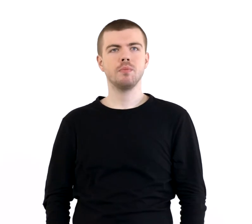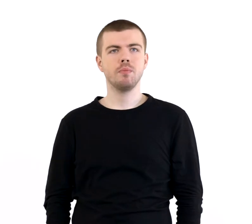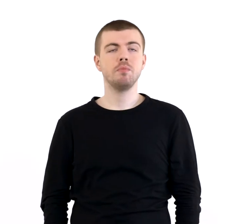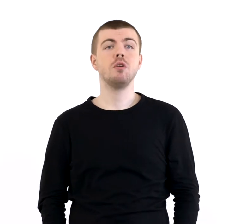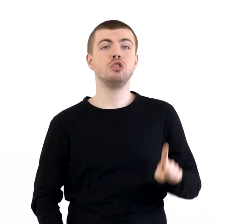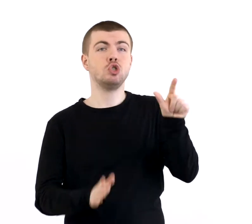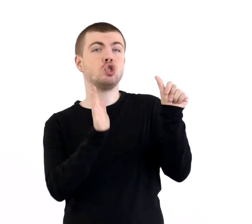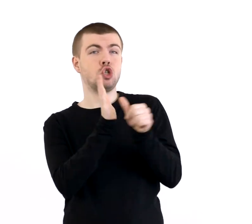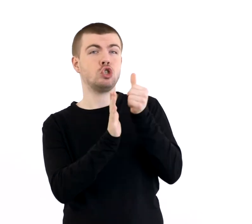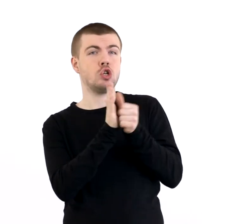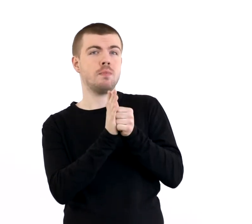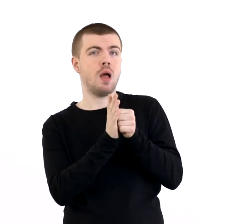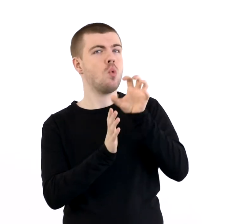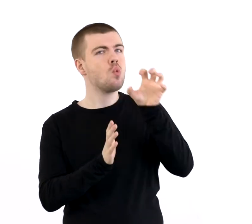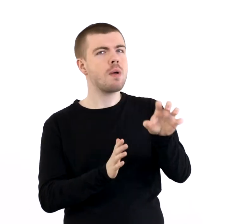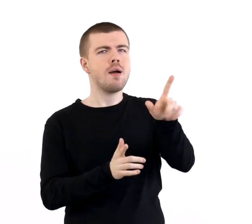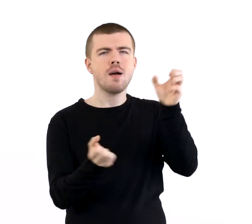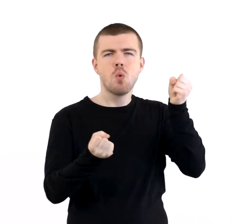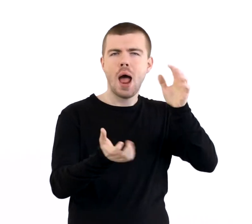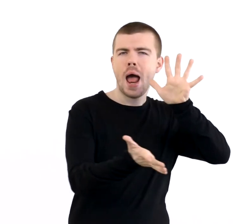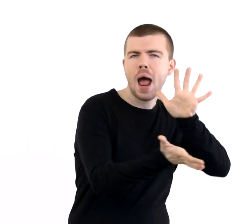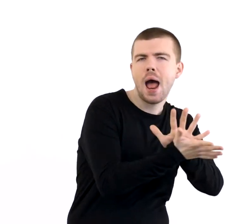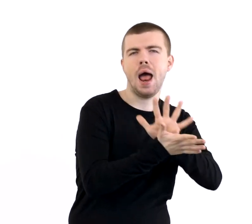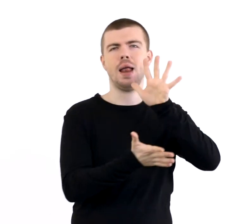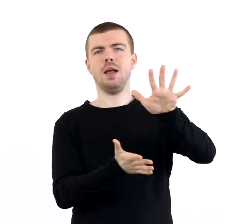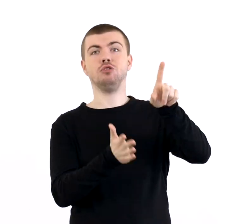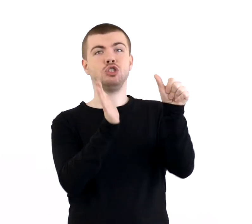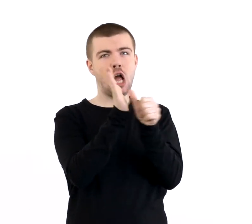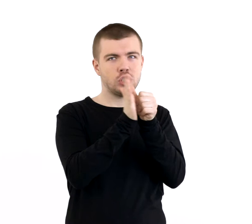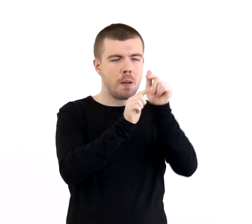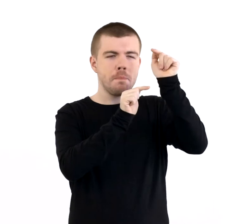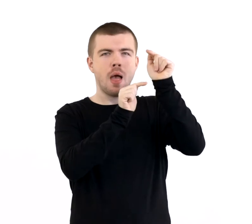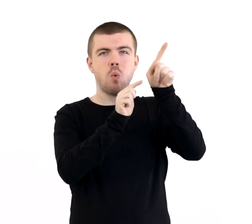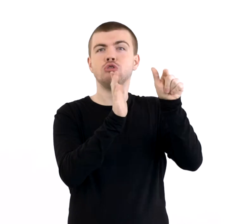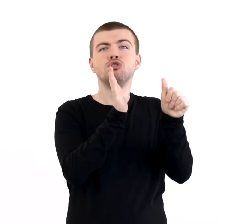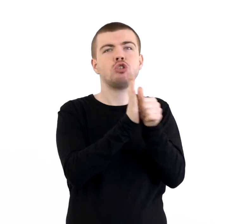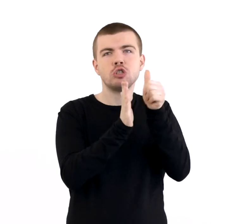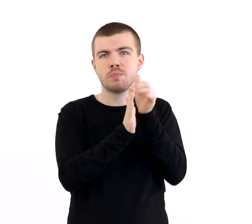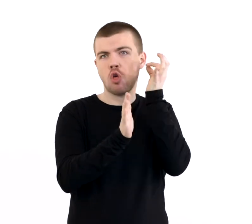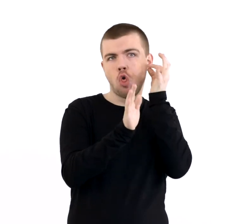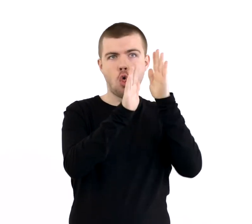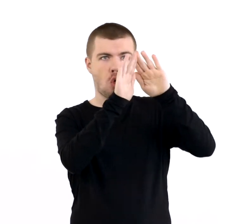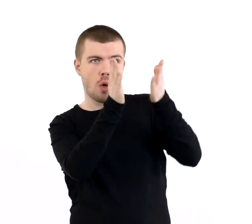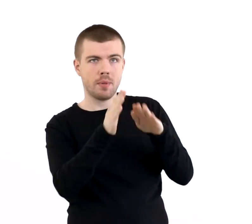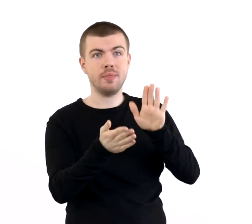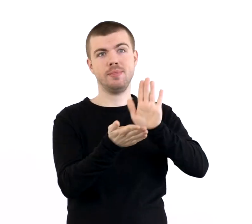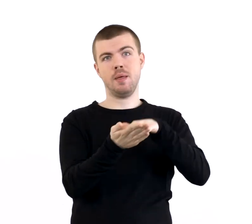Najbardziej charakterystycznym rodzajem rzeźby była rzeźba drobna, najczęściej o kształtach kobiecych.